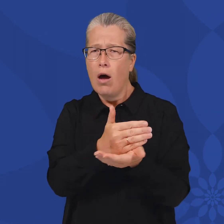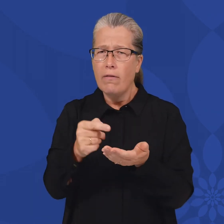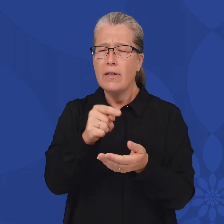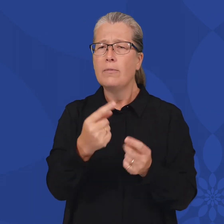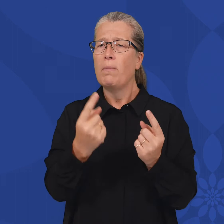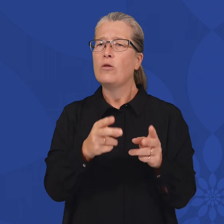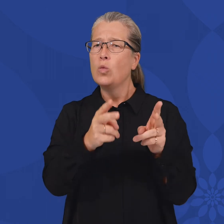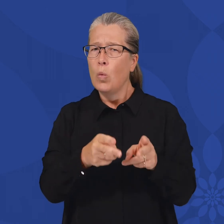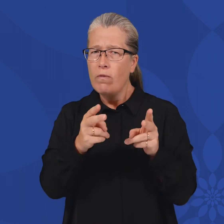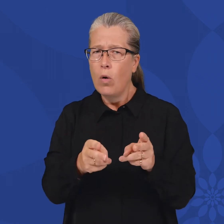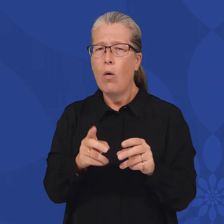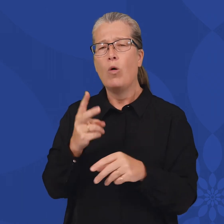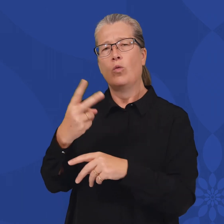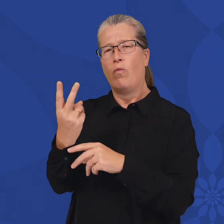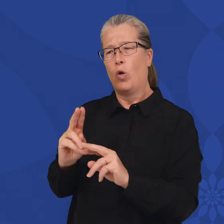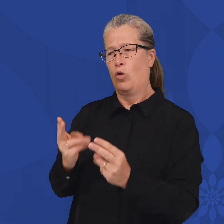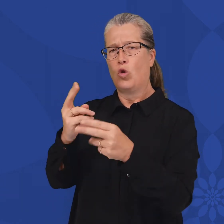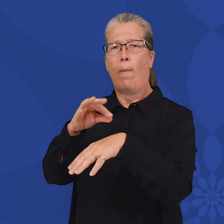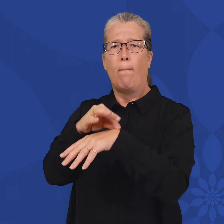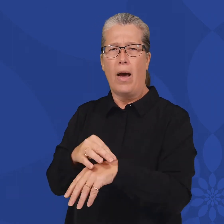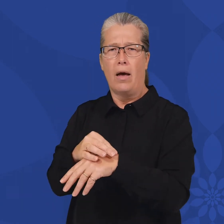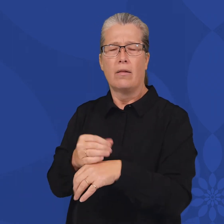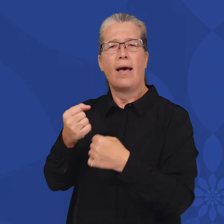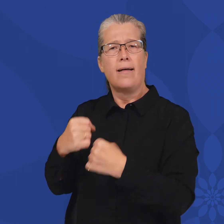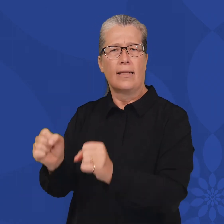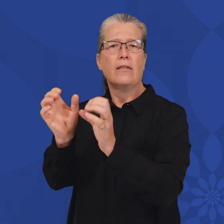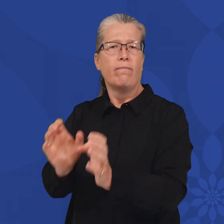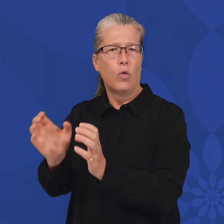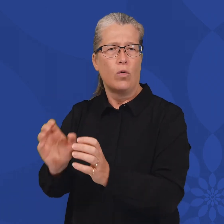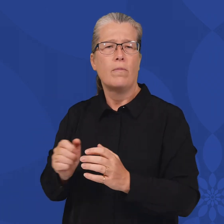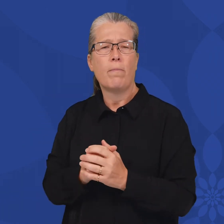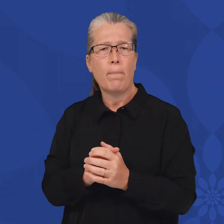den specialiserade sjukvården, och 22 nya patienter till intensivvårdsavdelningar.